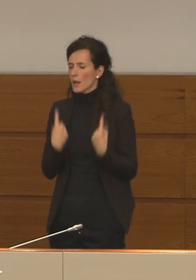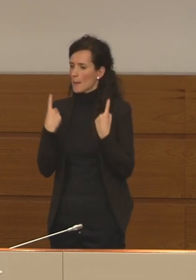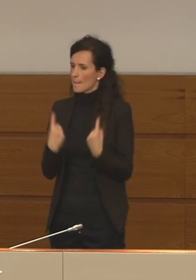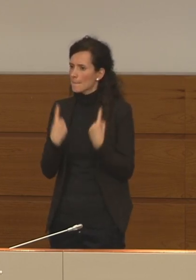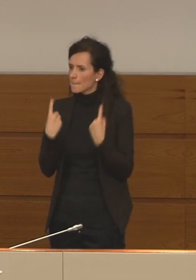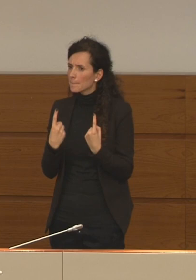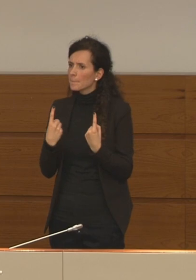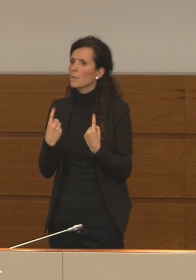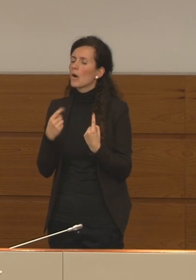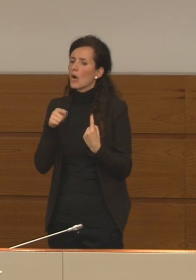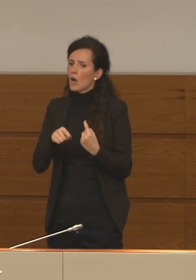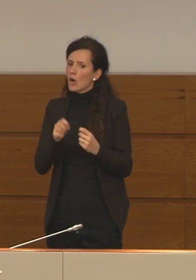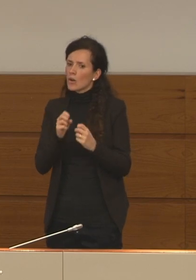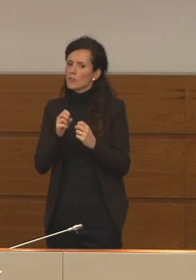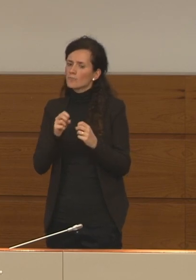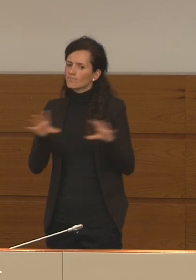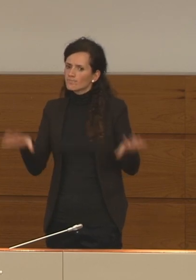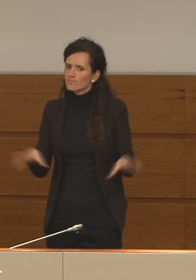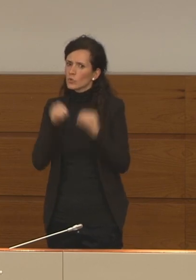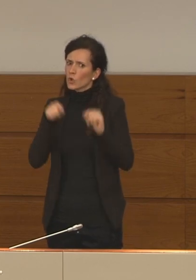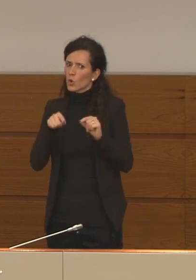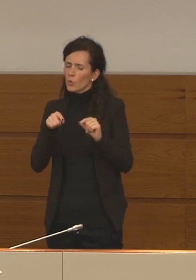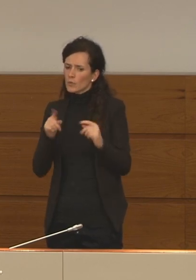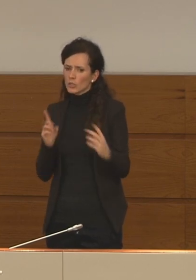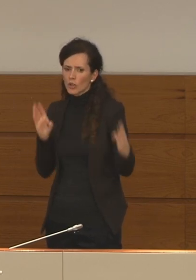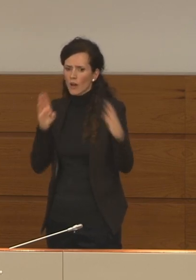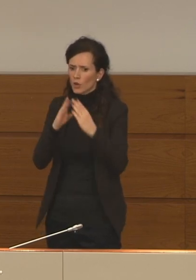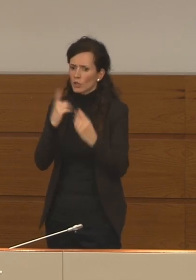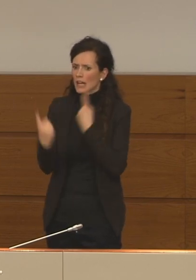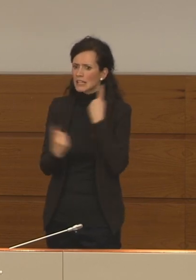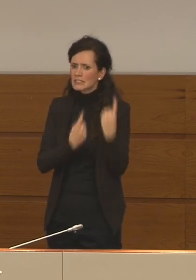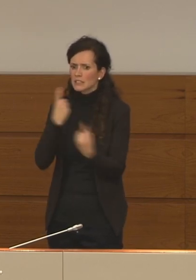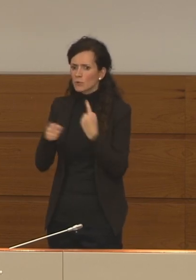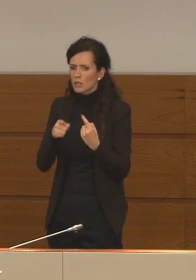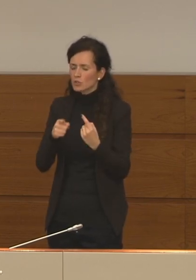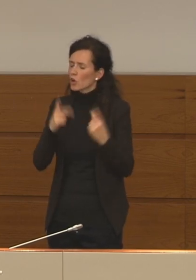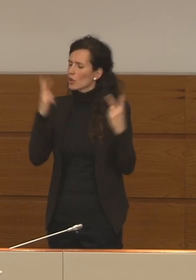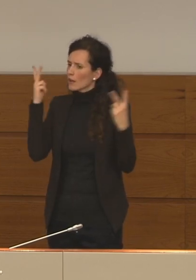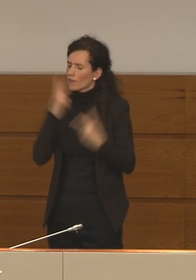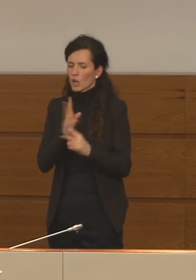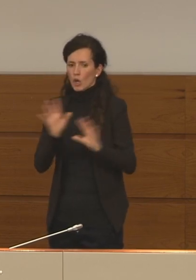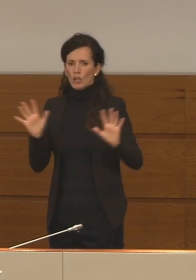affrontare un evento che possono qualificare come una disastrosa calamità sanitaria